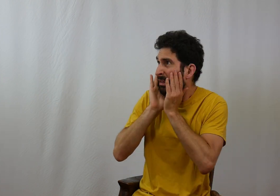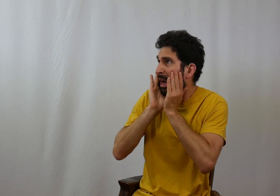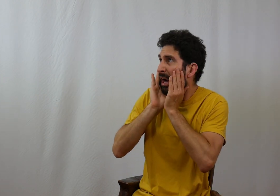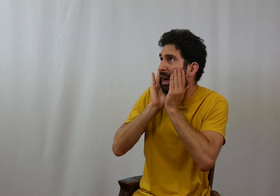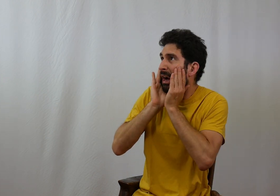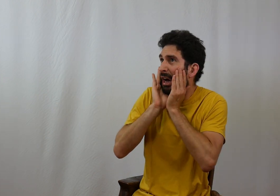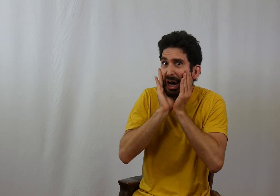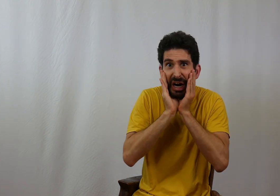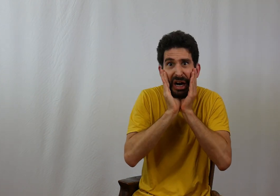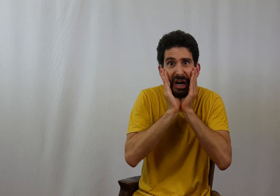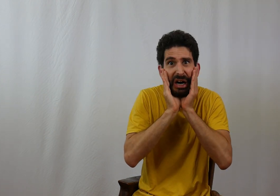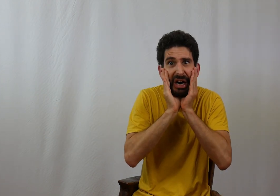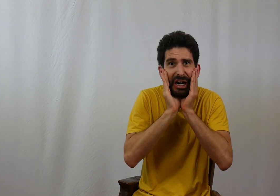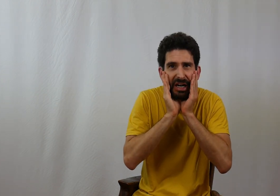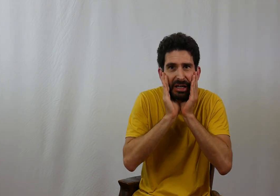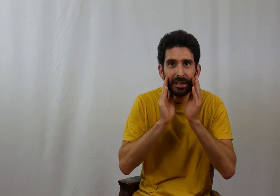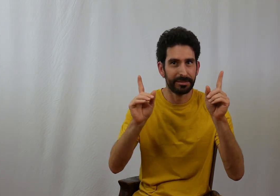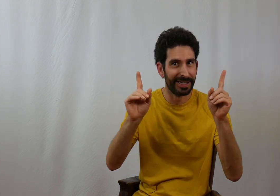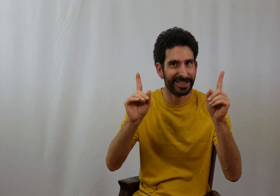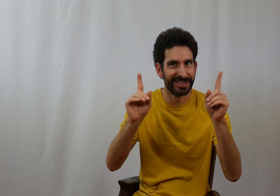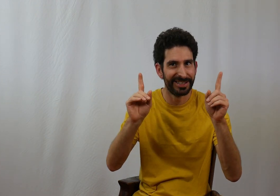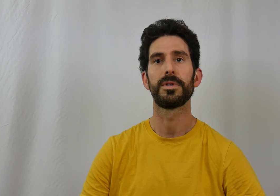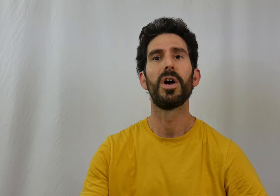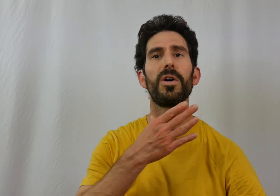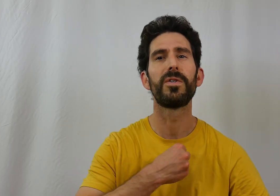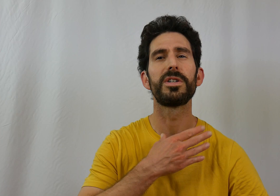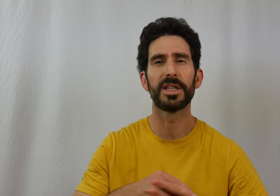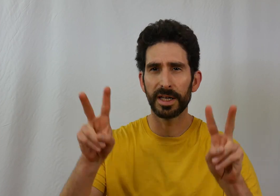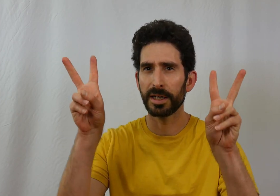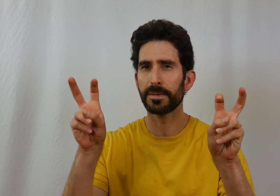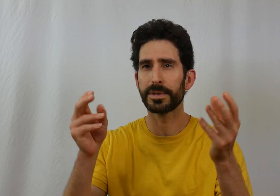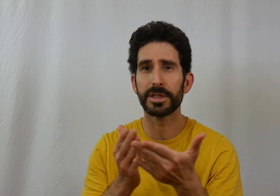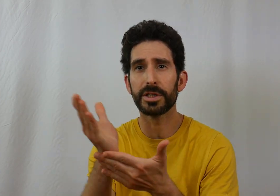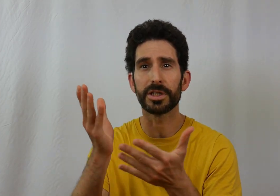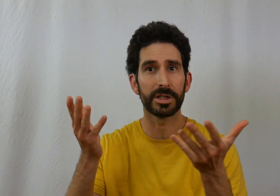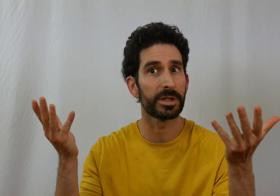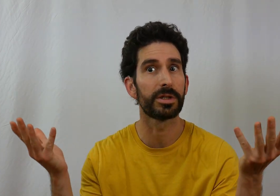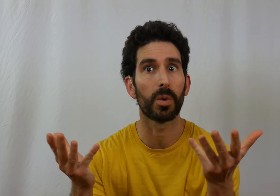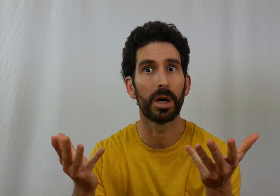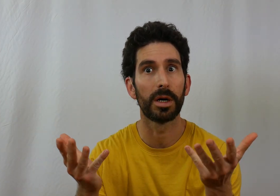Noooooon !! Mais ! Que veut dire cette expression ?